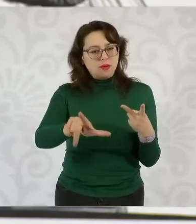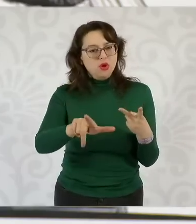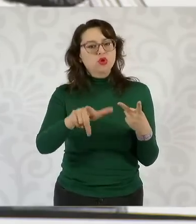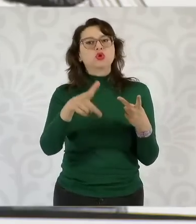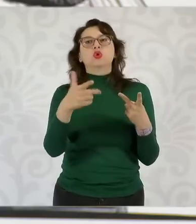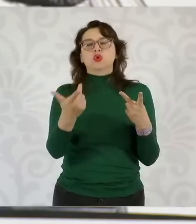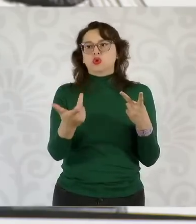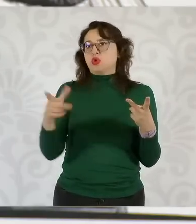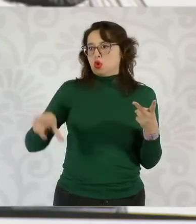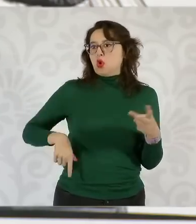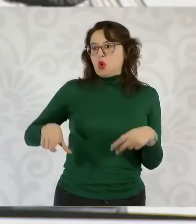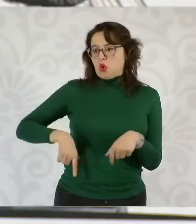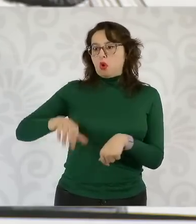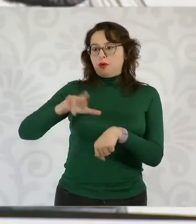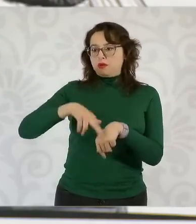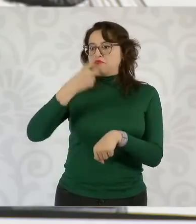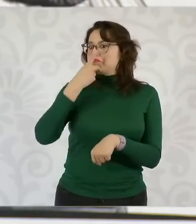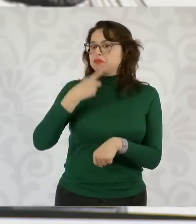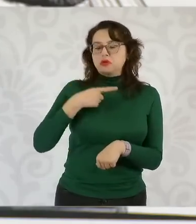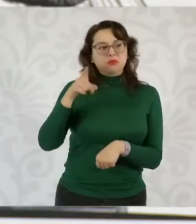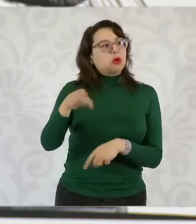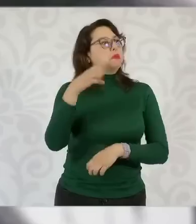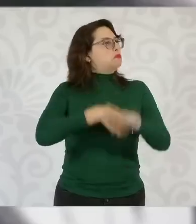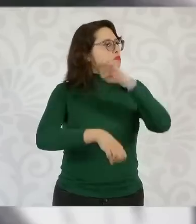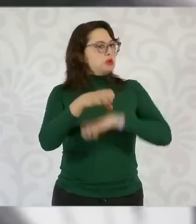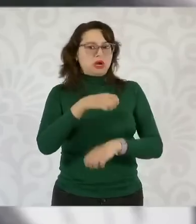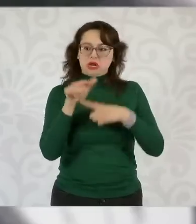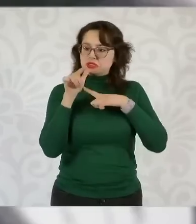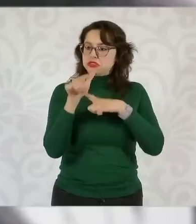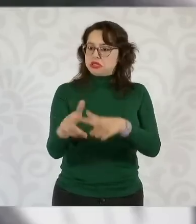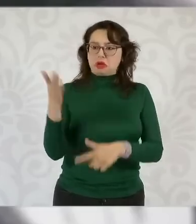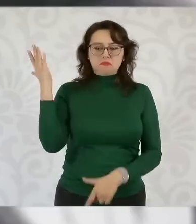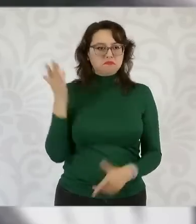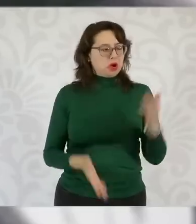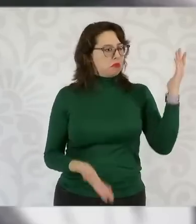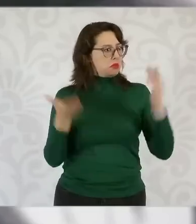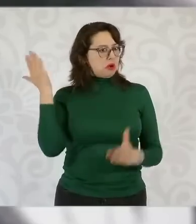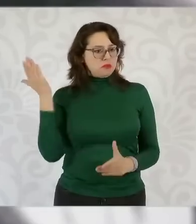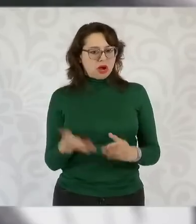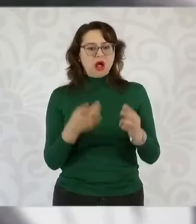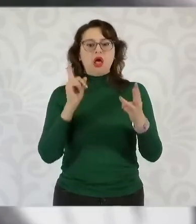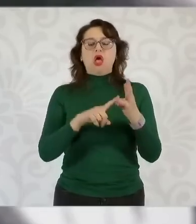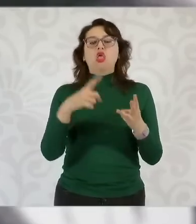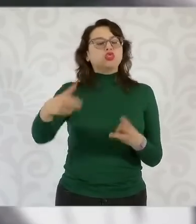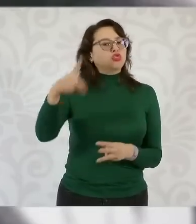me planteó que no han parado las inversiones estuve en Durango y también hay inversiones